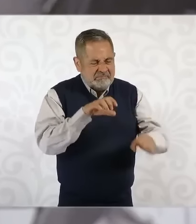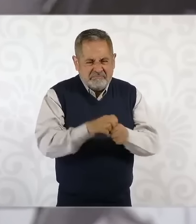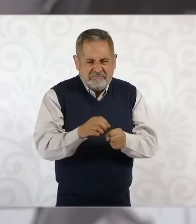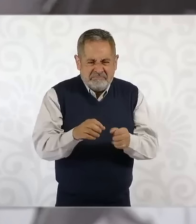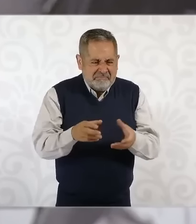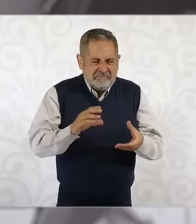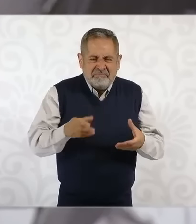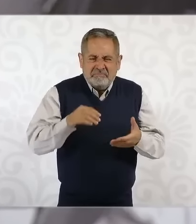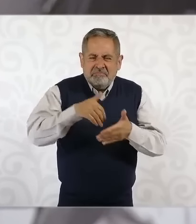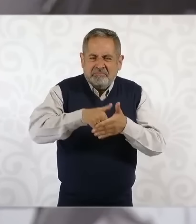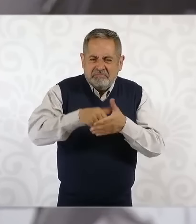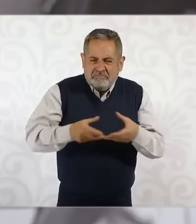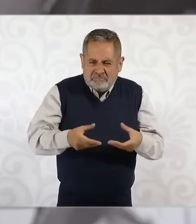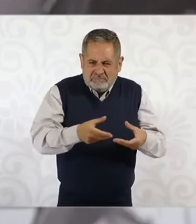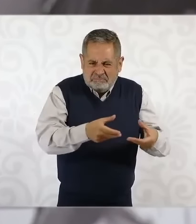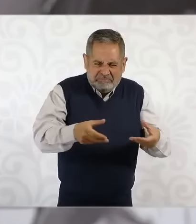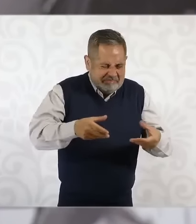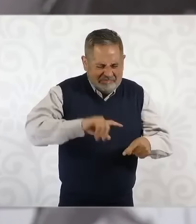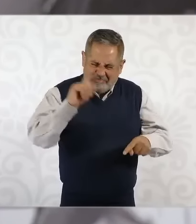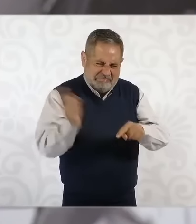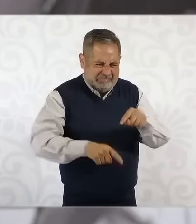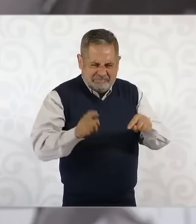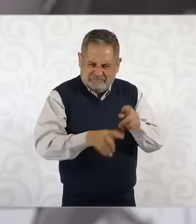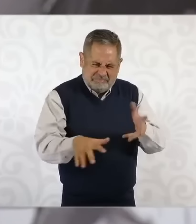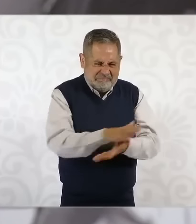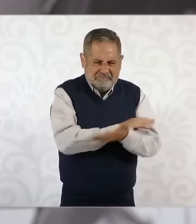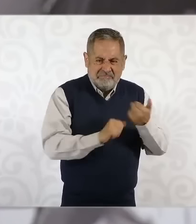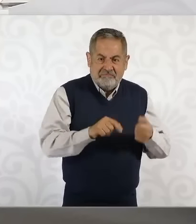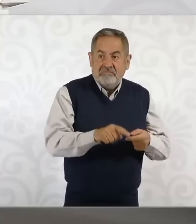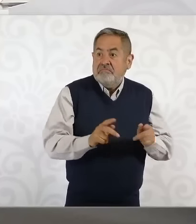de dosis de droga lleguen a las calles y se afecte de manera significativa las finanzas